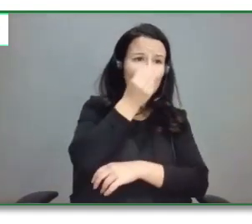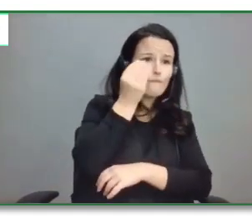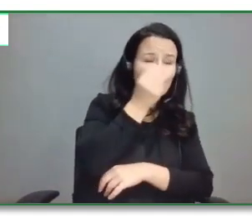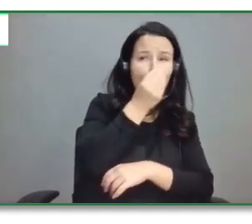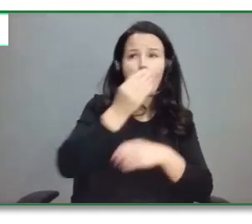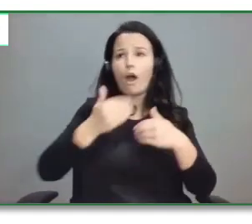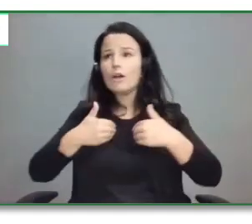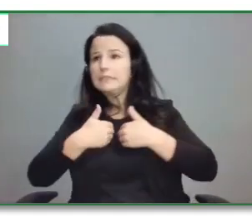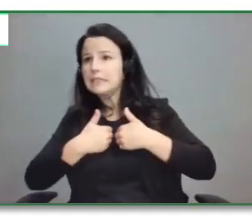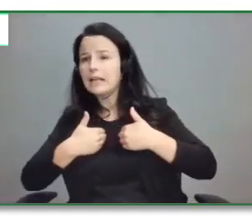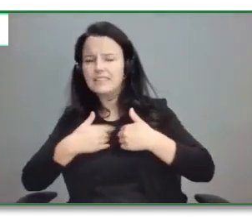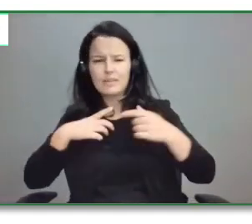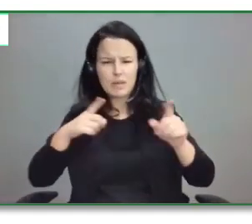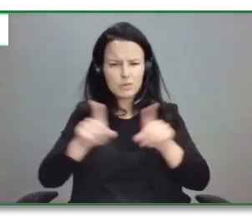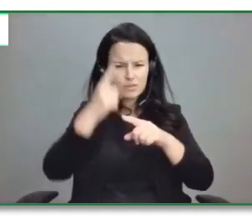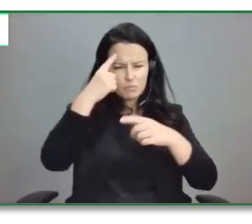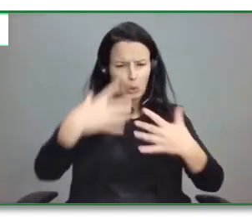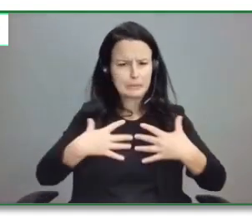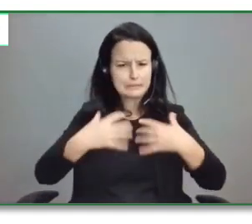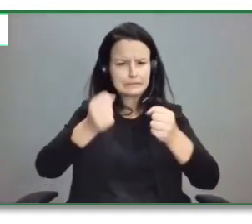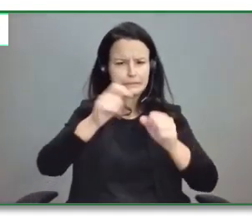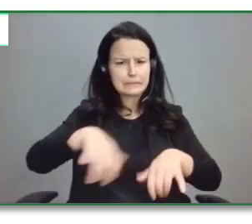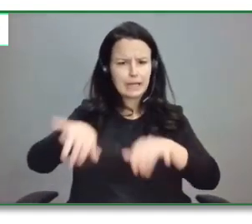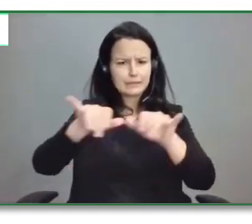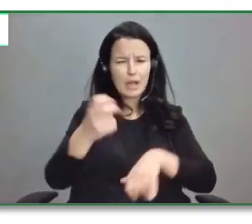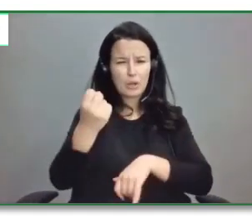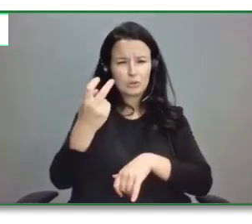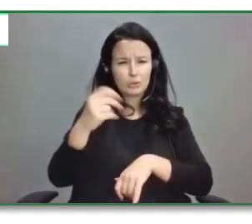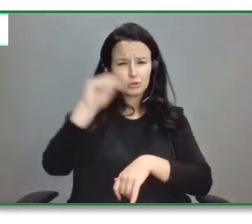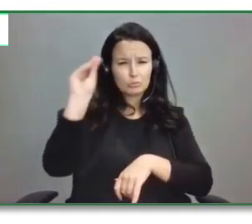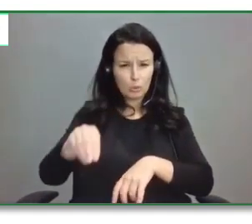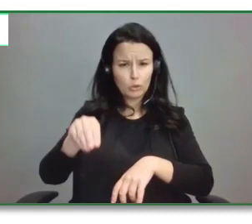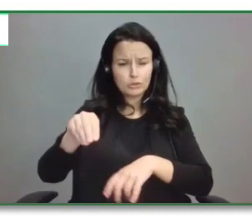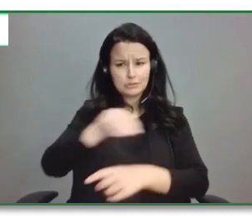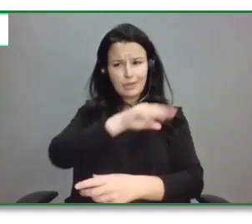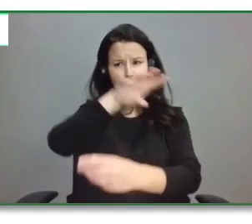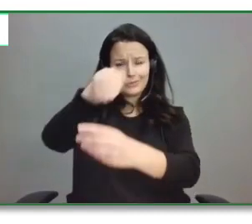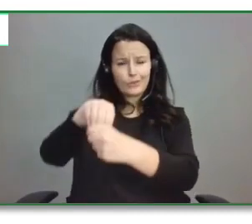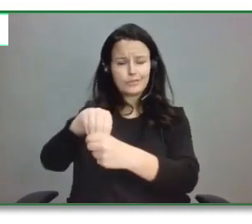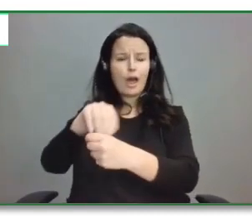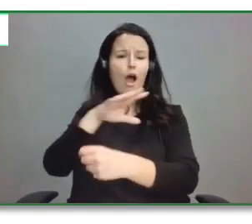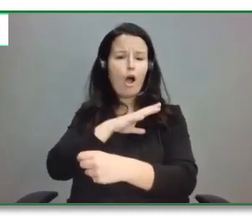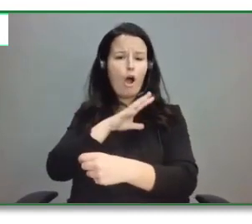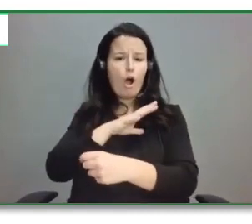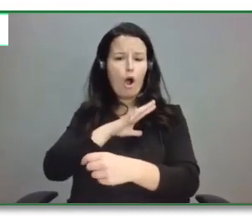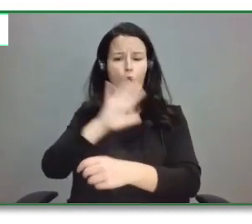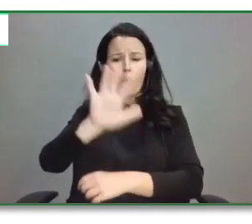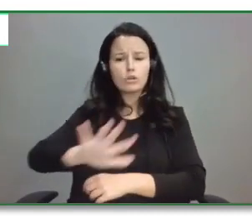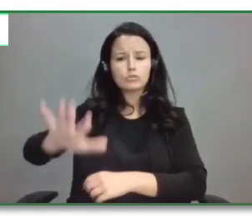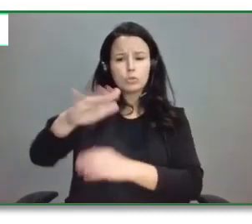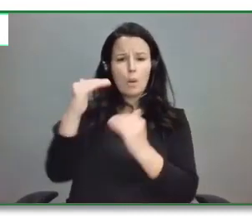des hommes tous pour cent de la surface à la terre font partie d'un certain type